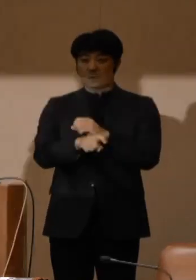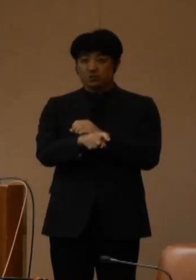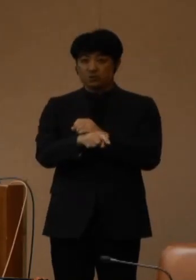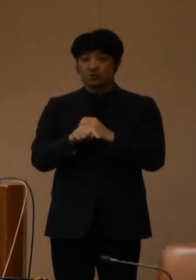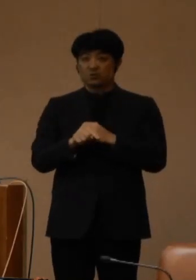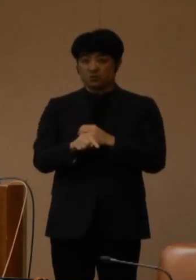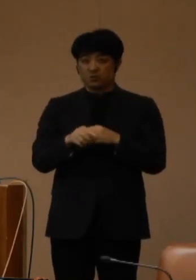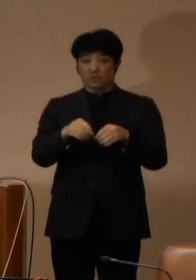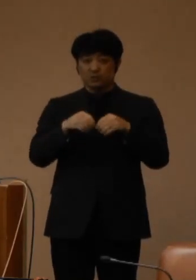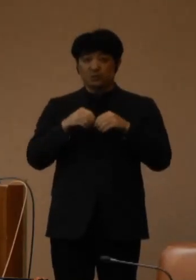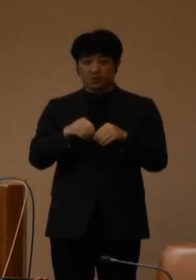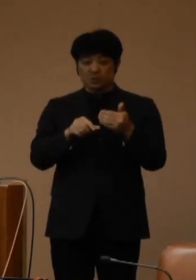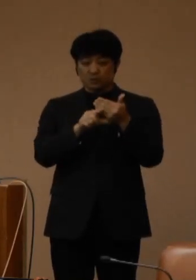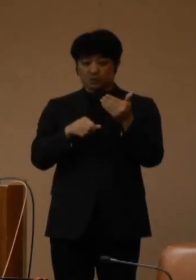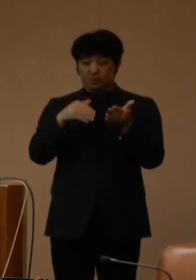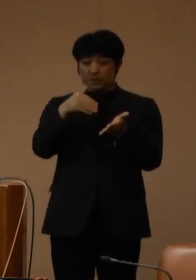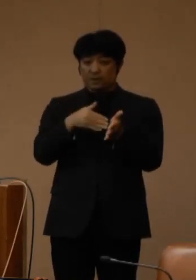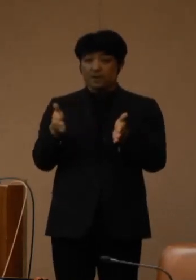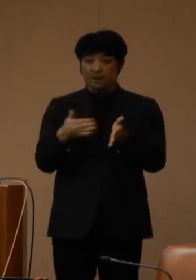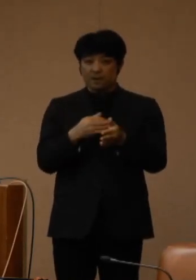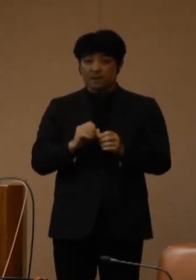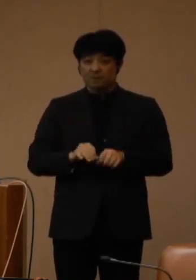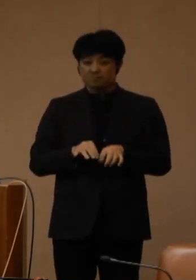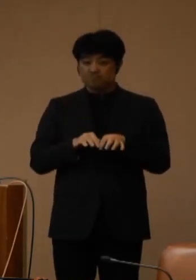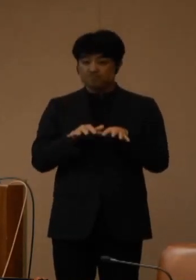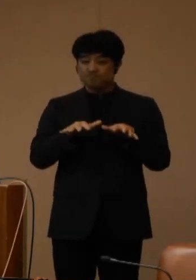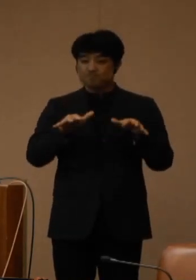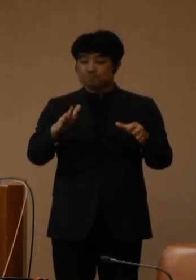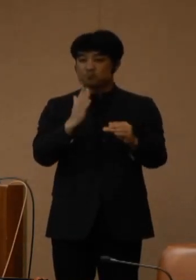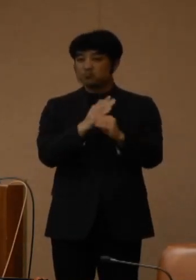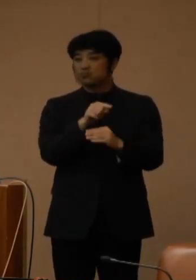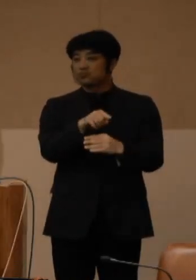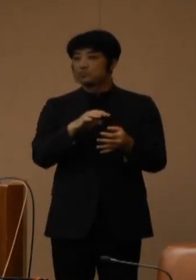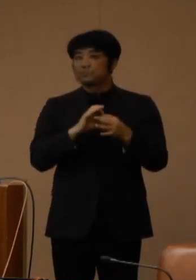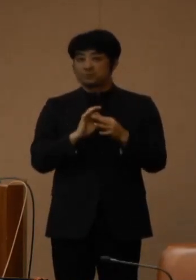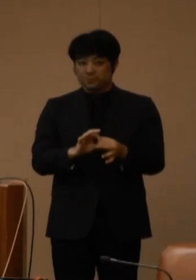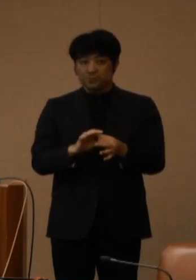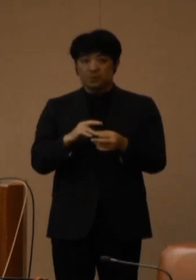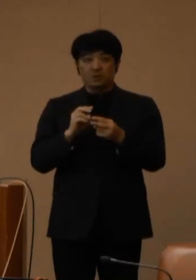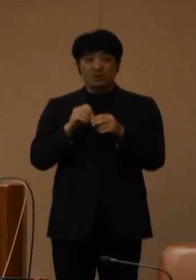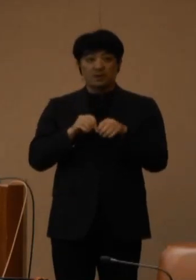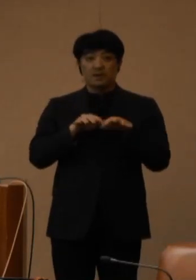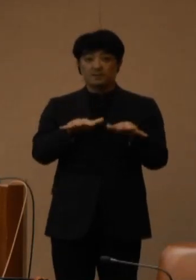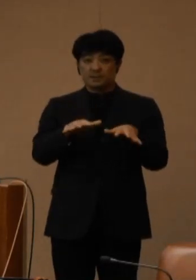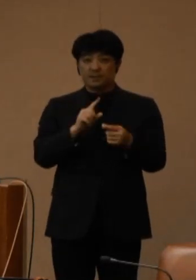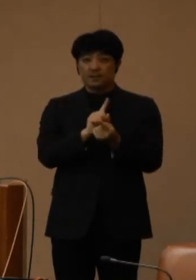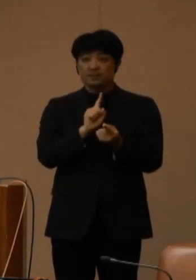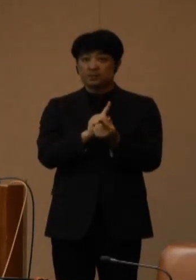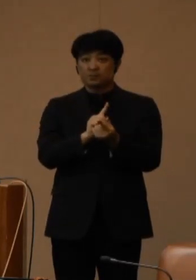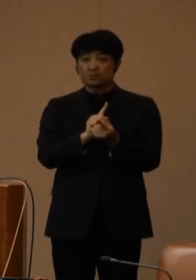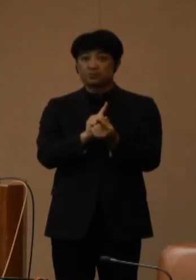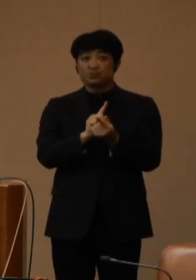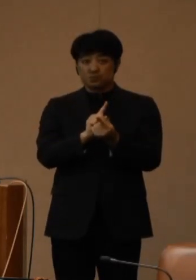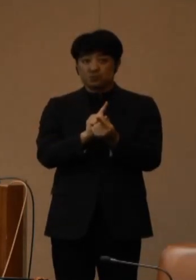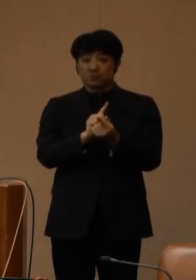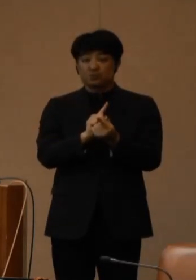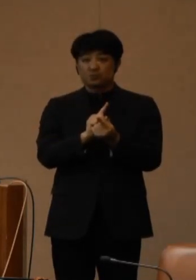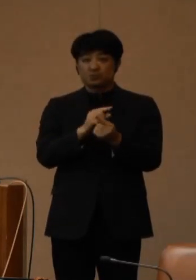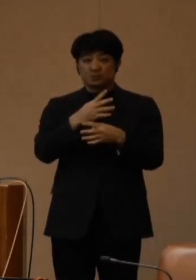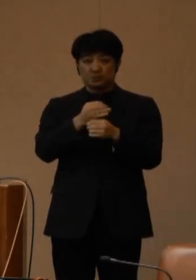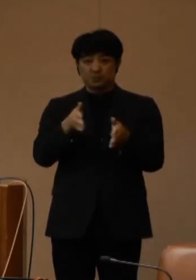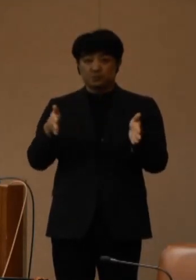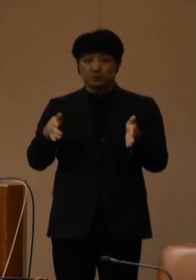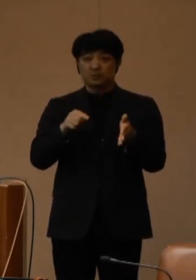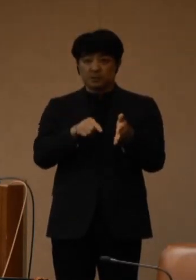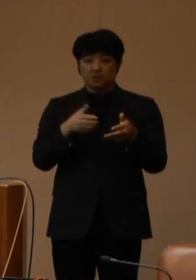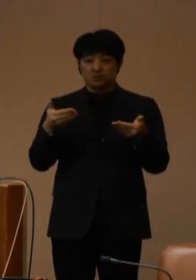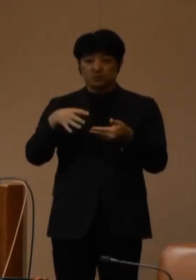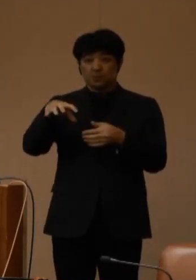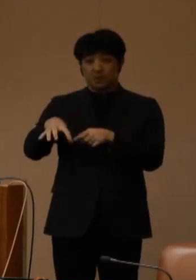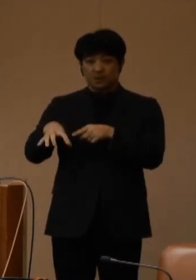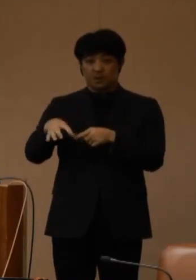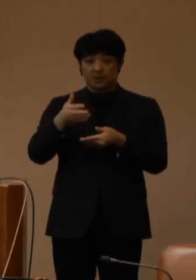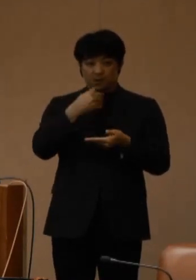９月の下旬頃からじわじわと感染が拡大し、感染対策の集中実施として職場や会食、